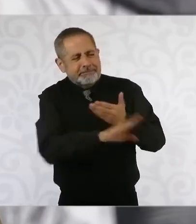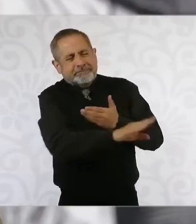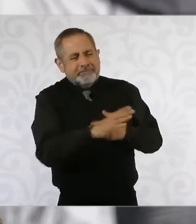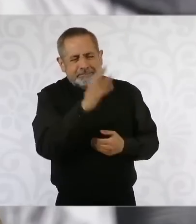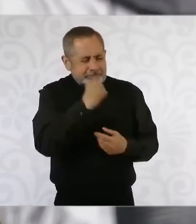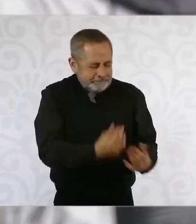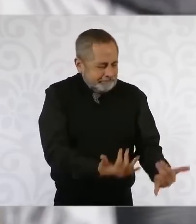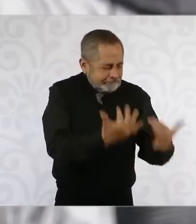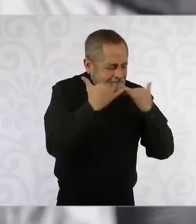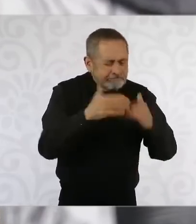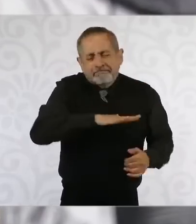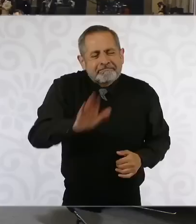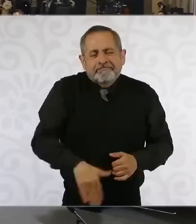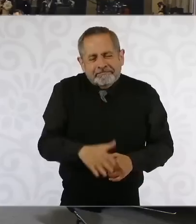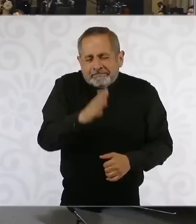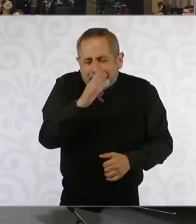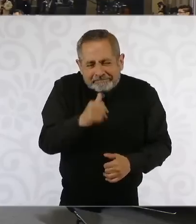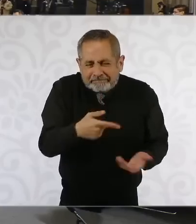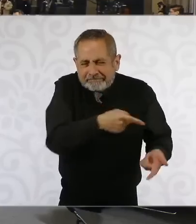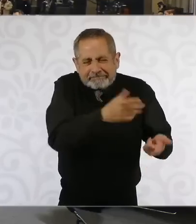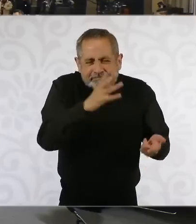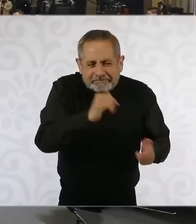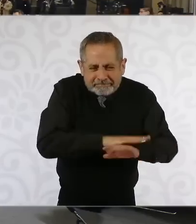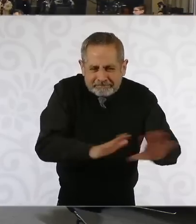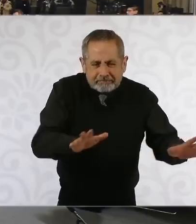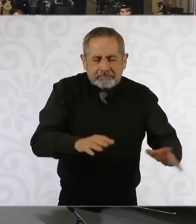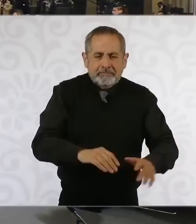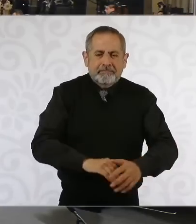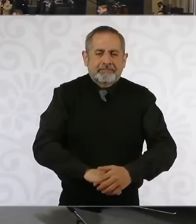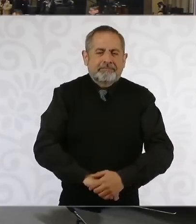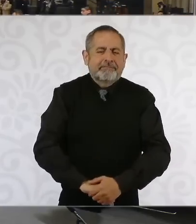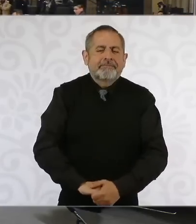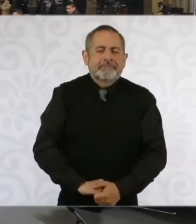tóxico la